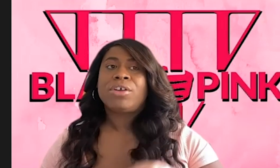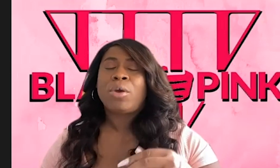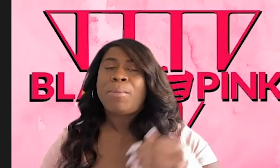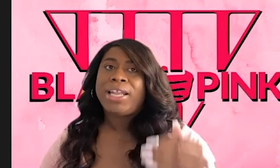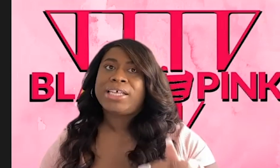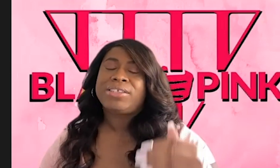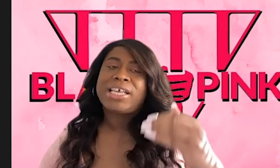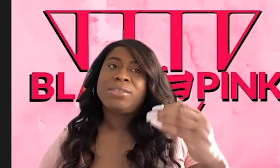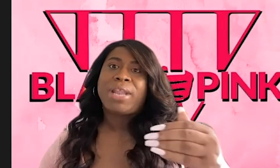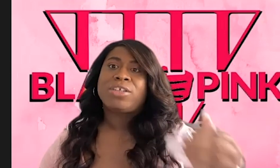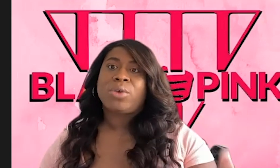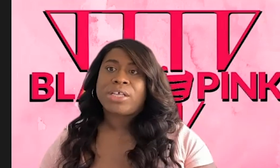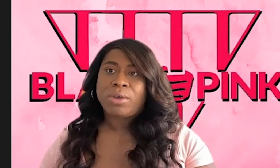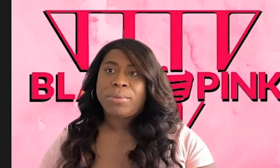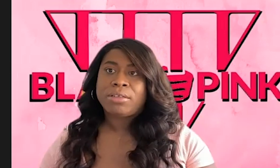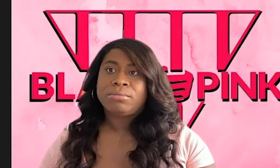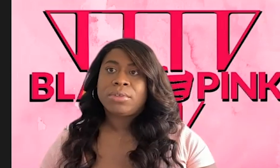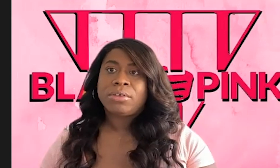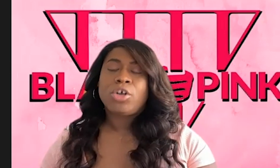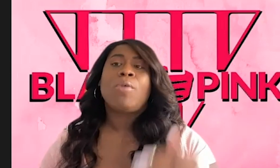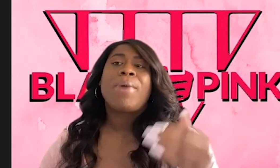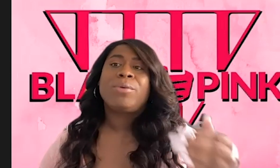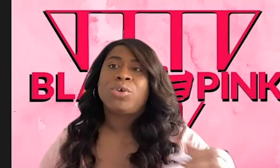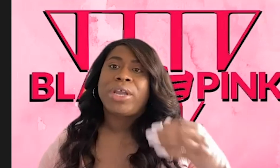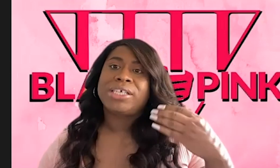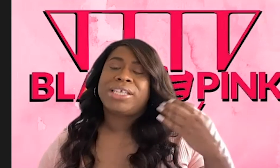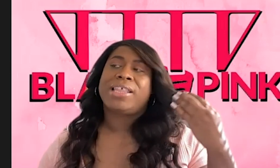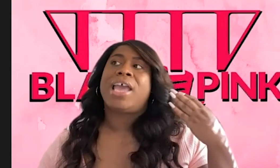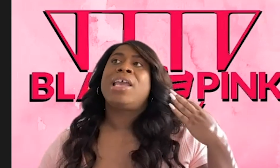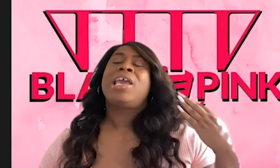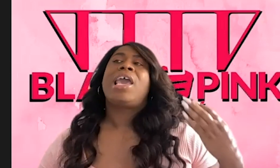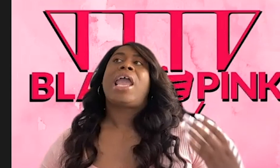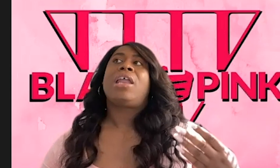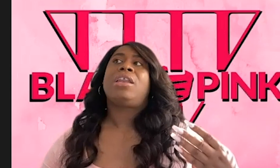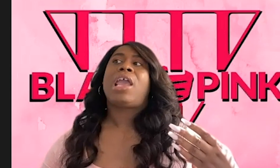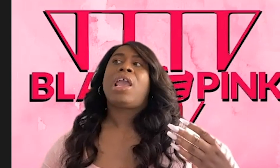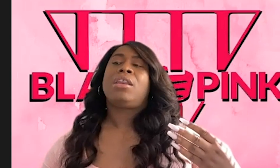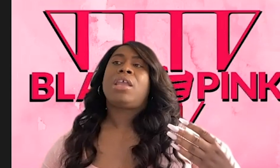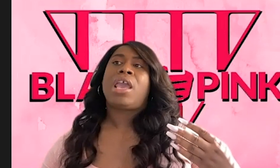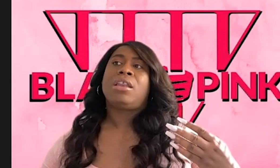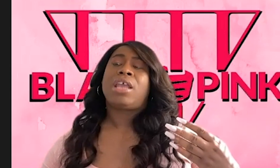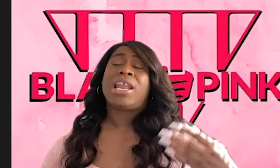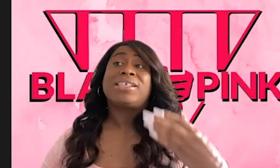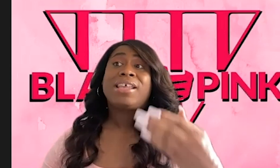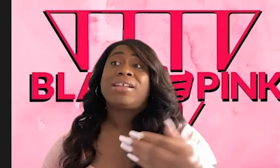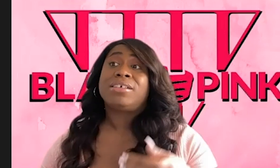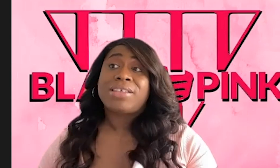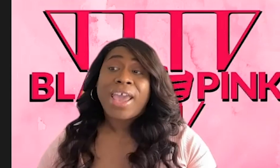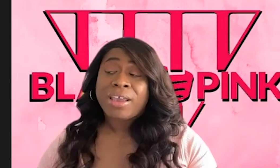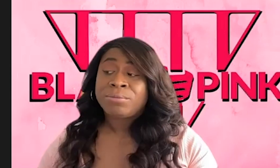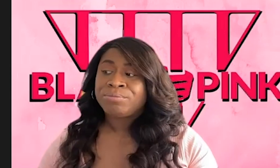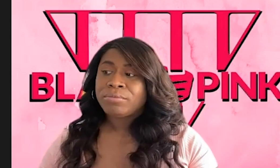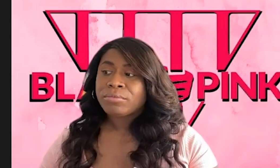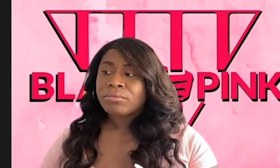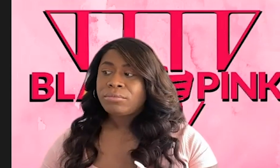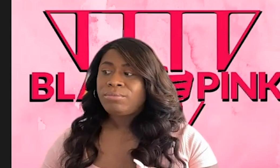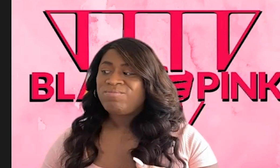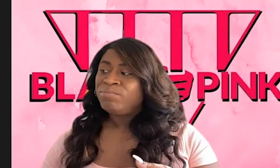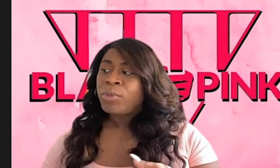primero en mi lista son las mujeres trans negras. Nadie iba a decir eso. Y menciono eso para decir,